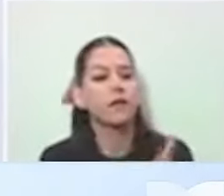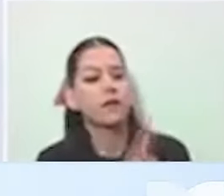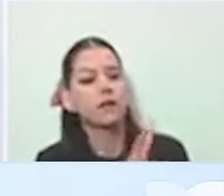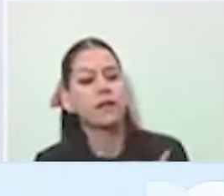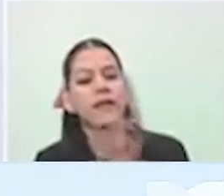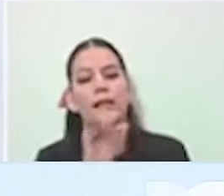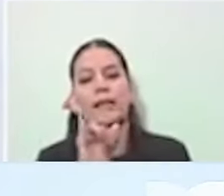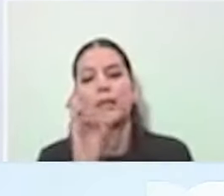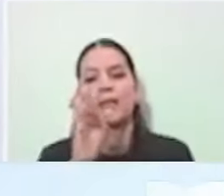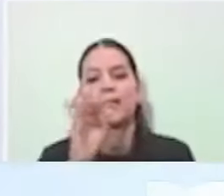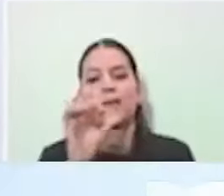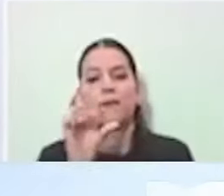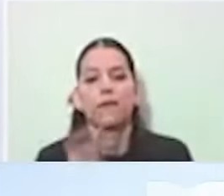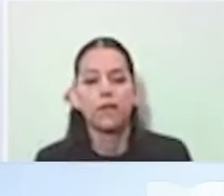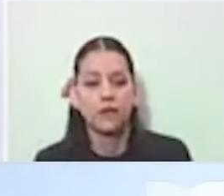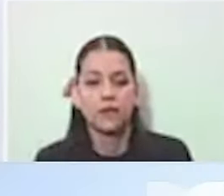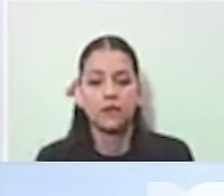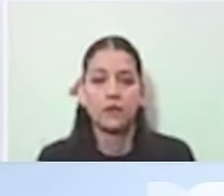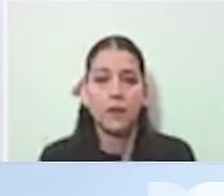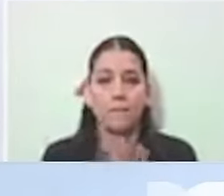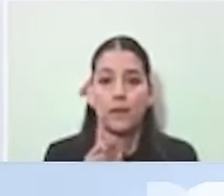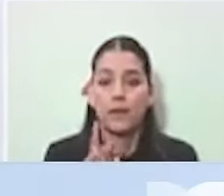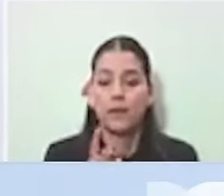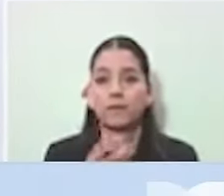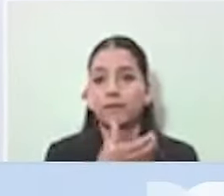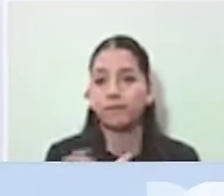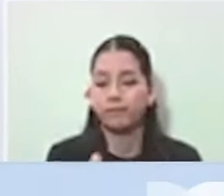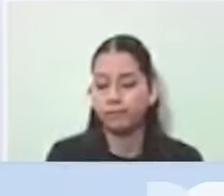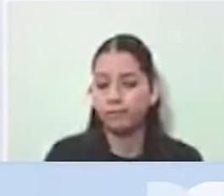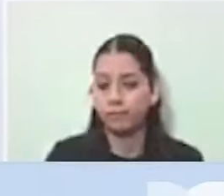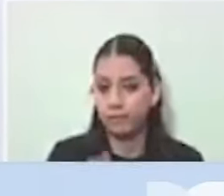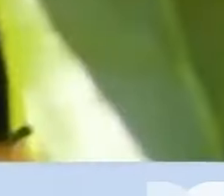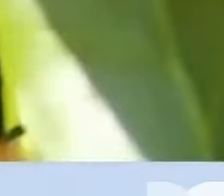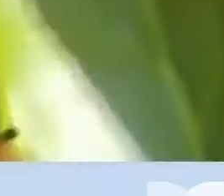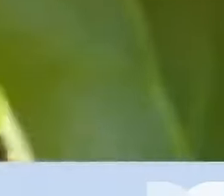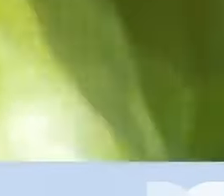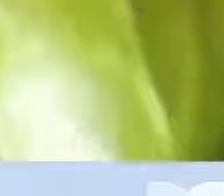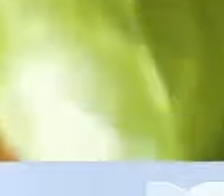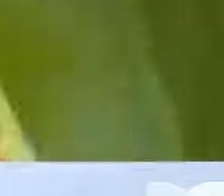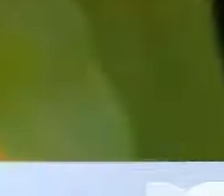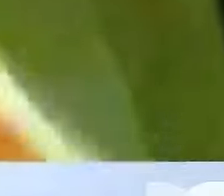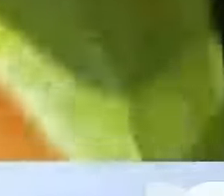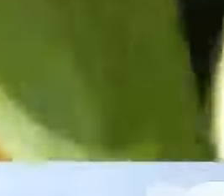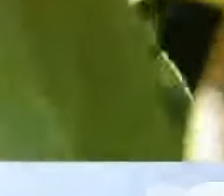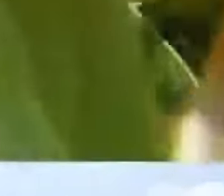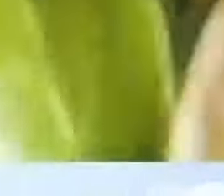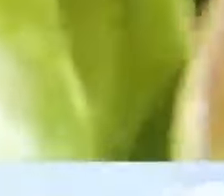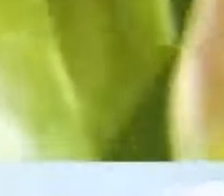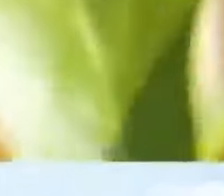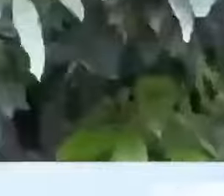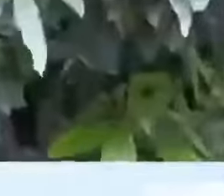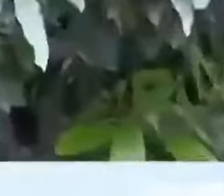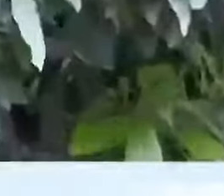CONJUNTO DE TRABAJO PODAMOS SUBSTITUIR A LOS INSPECTORES DE AFIS DEL DEPARTAMENTO DE AGRICULTURA DE LOS ESTADOS